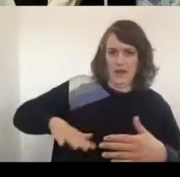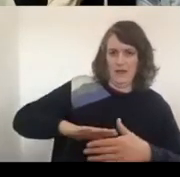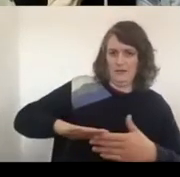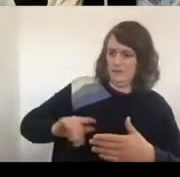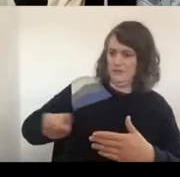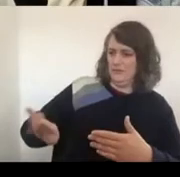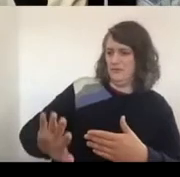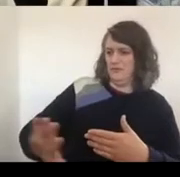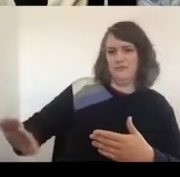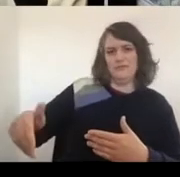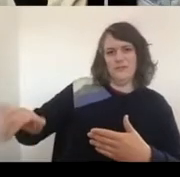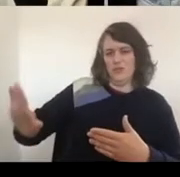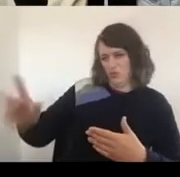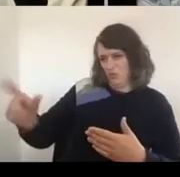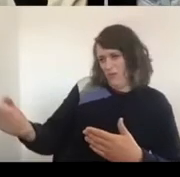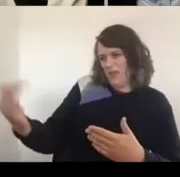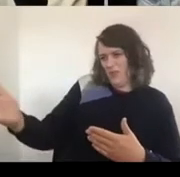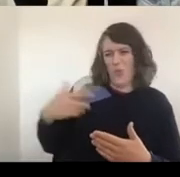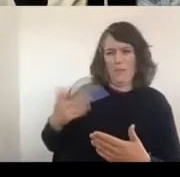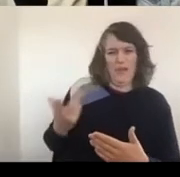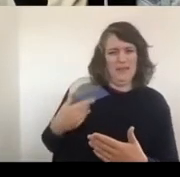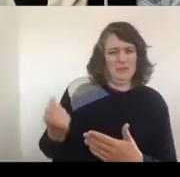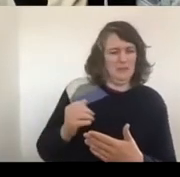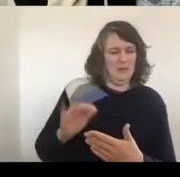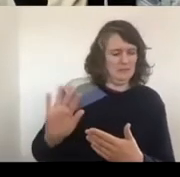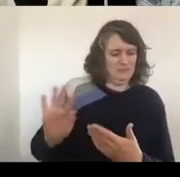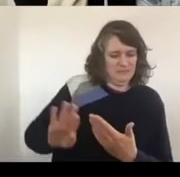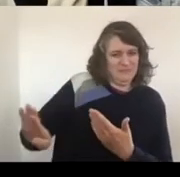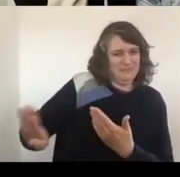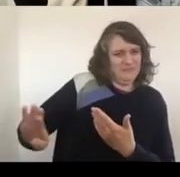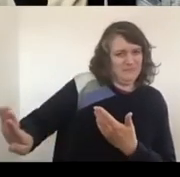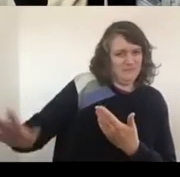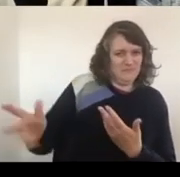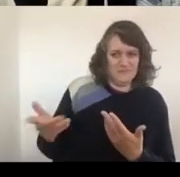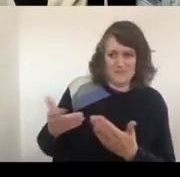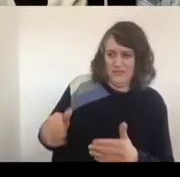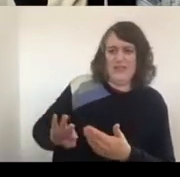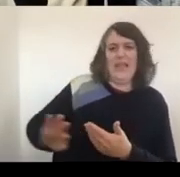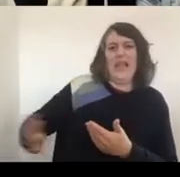deinen Vorgarten". Und dann gucken wir, dass wir die Grenze gut definieren, da können wir auch ein